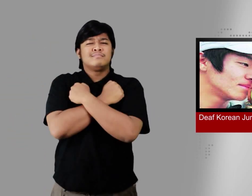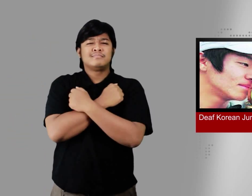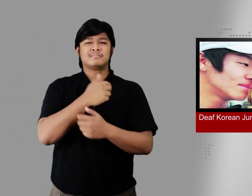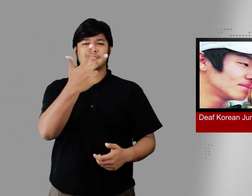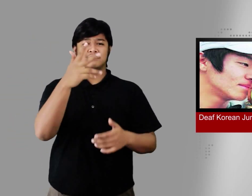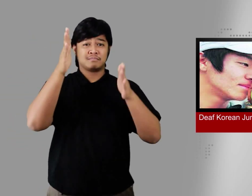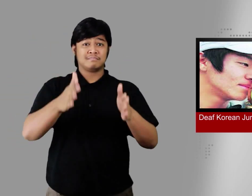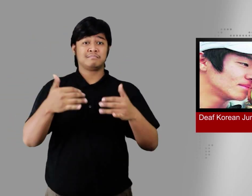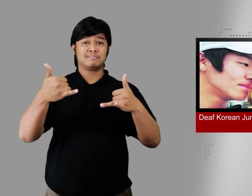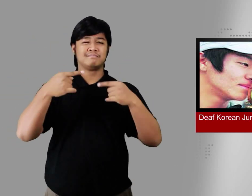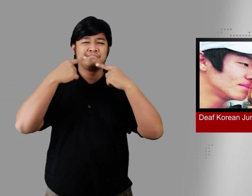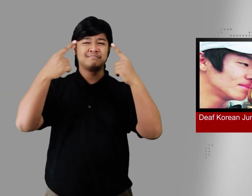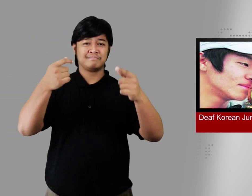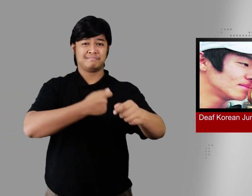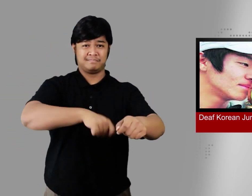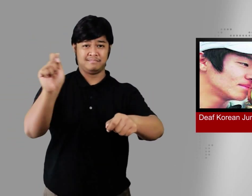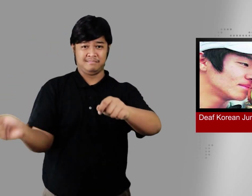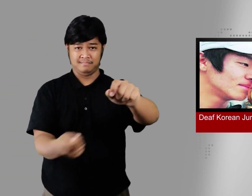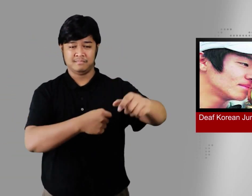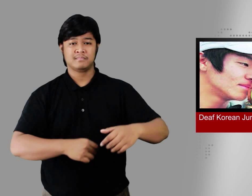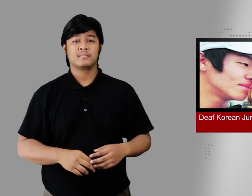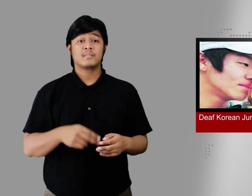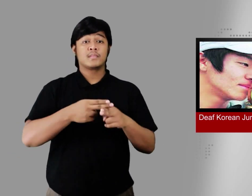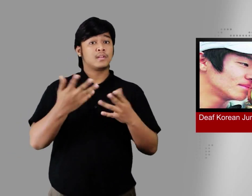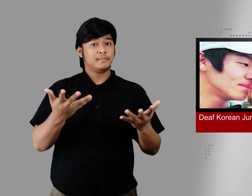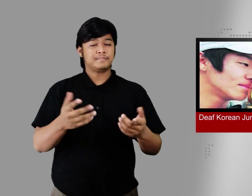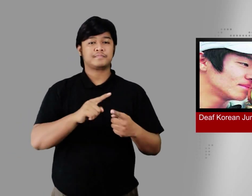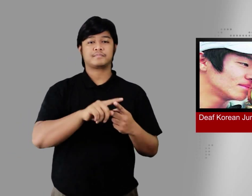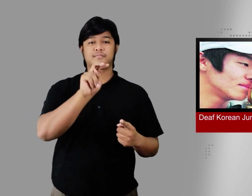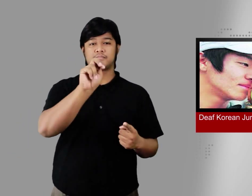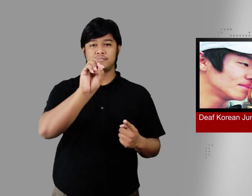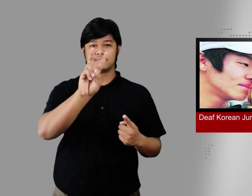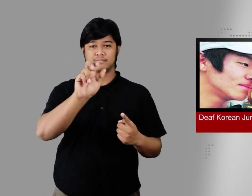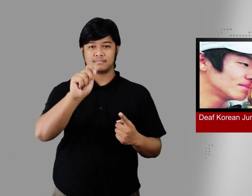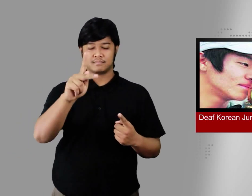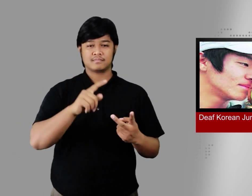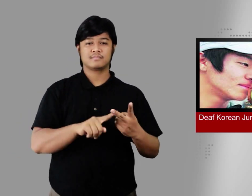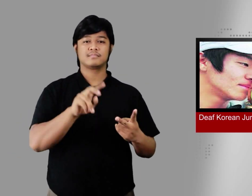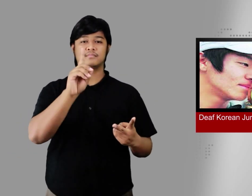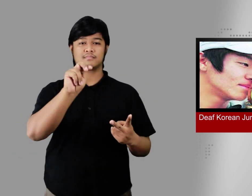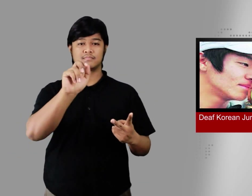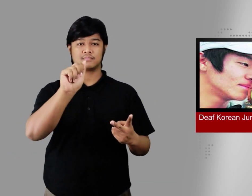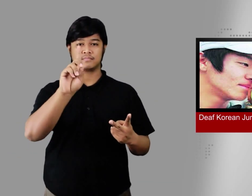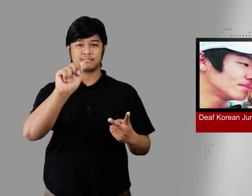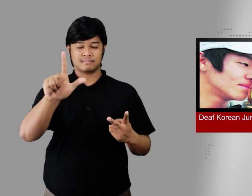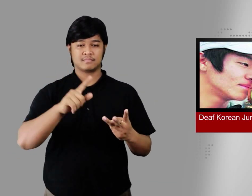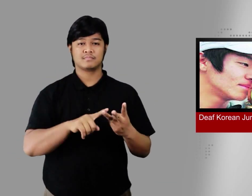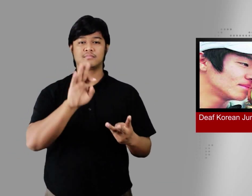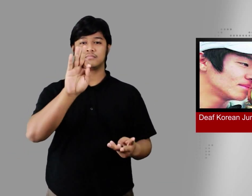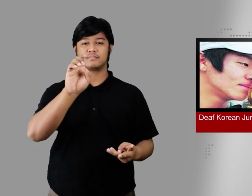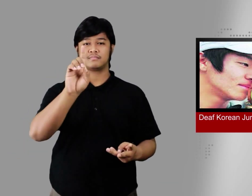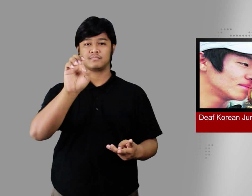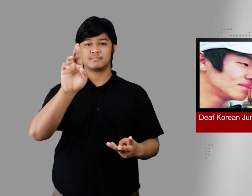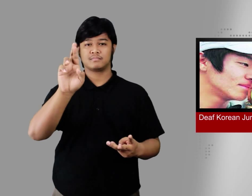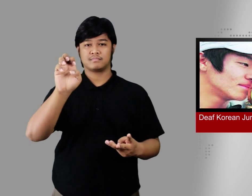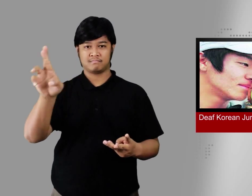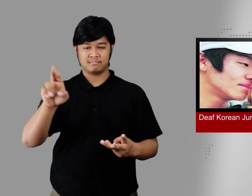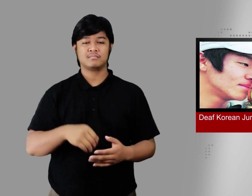Beliau meminati tiga pemain tennis terkenal iaitu Novak, Nadal, Federer.